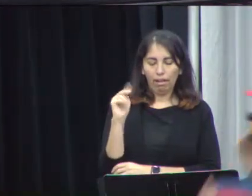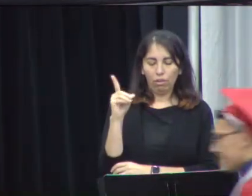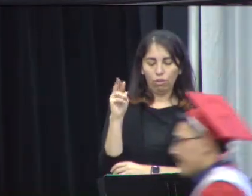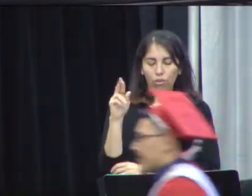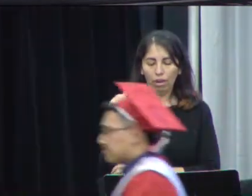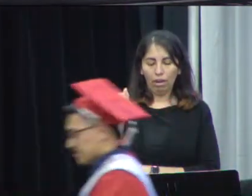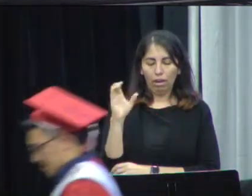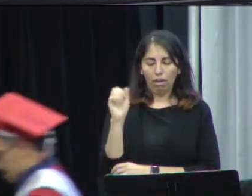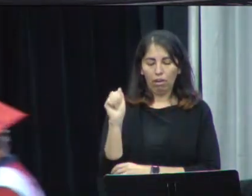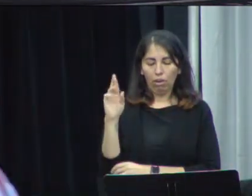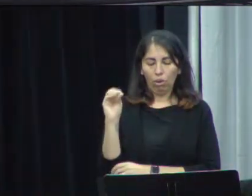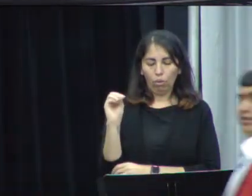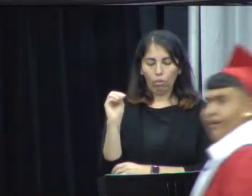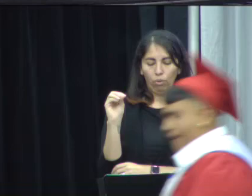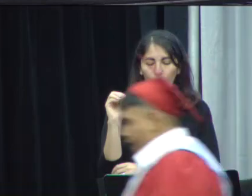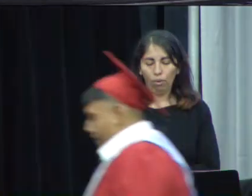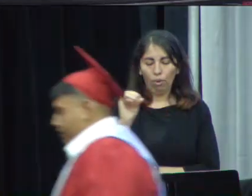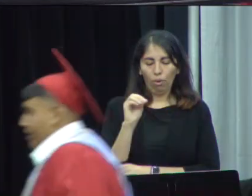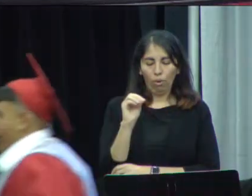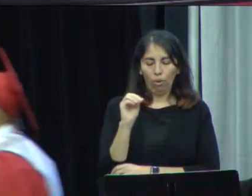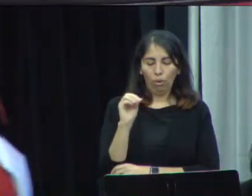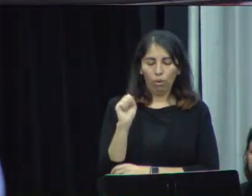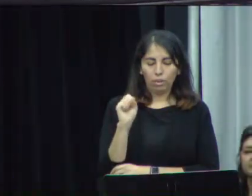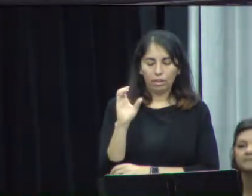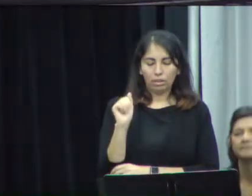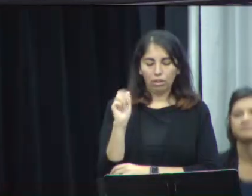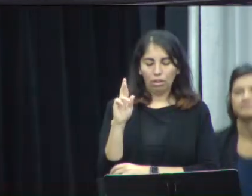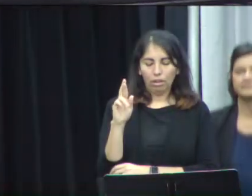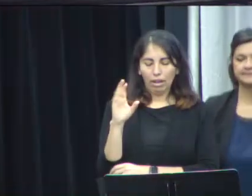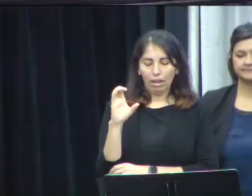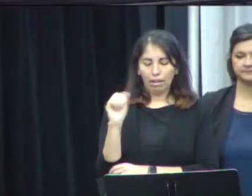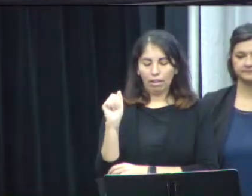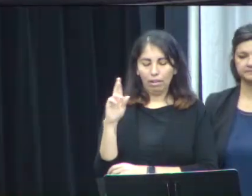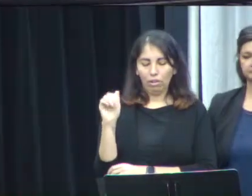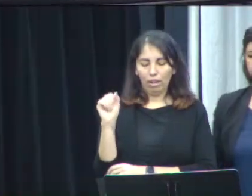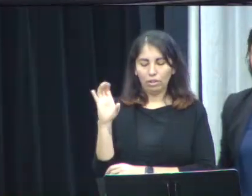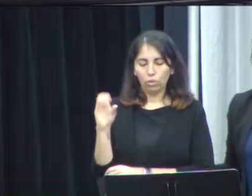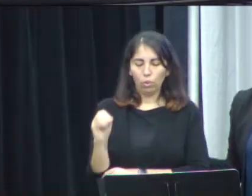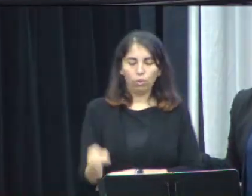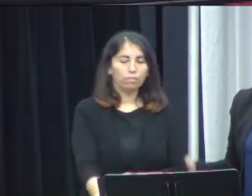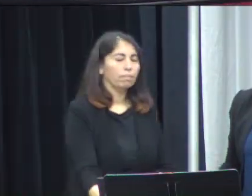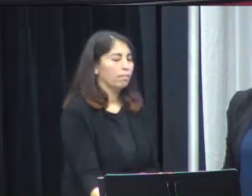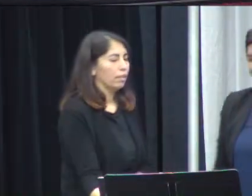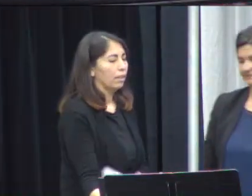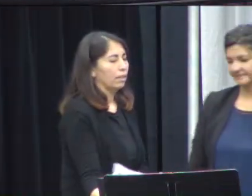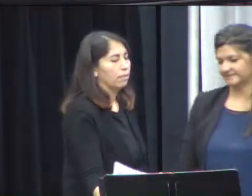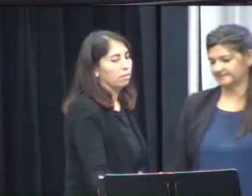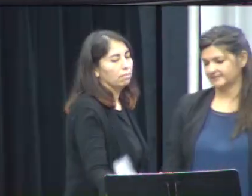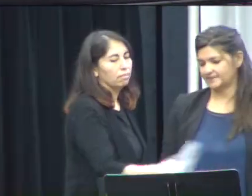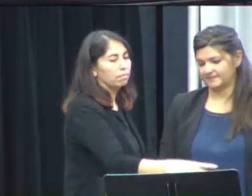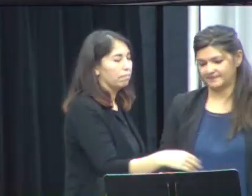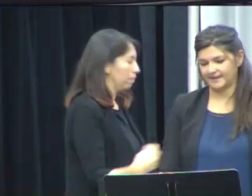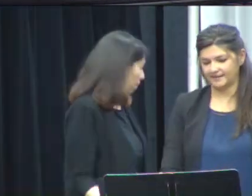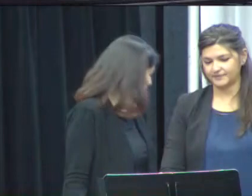(audience applauds) Oscar Carasco. (audience applauds)